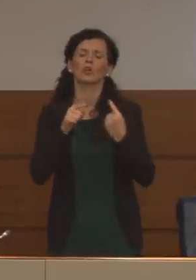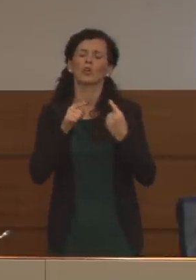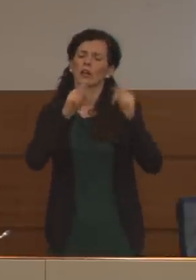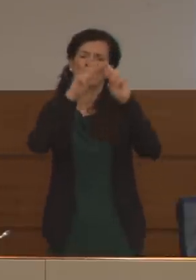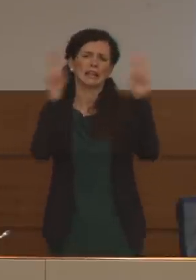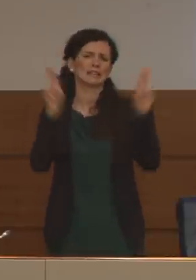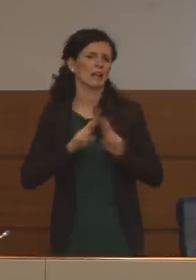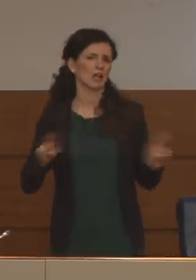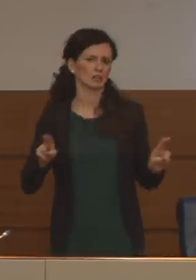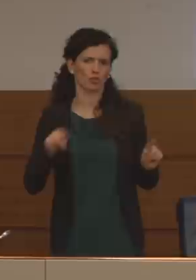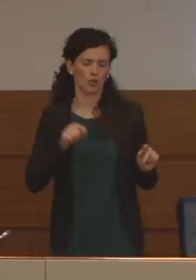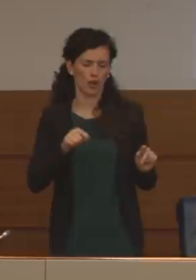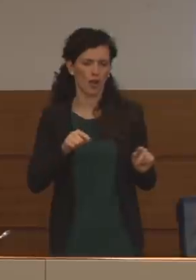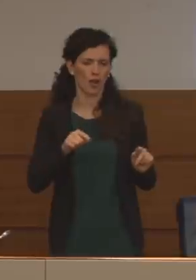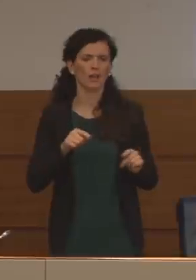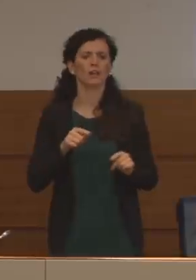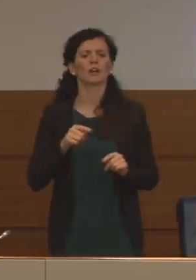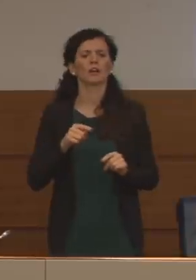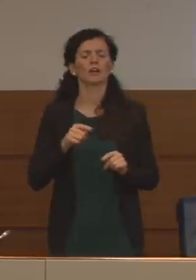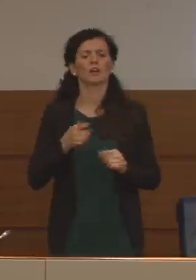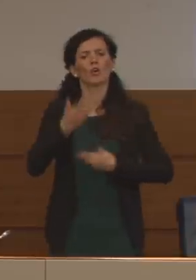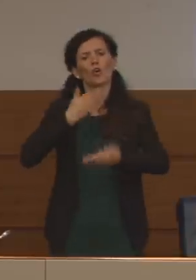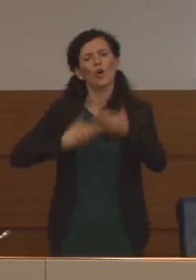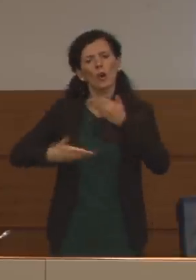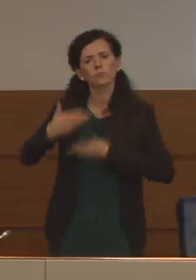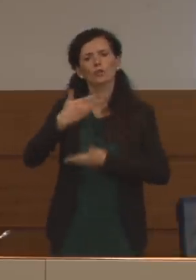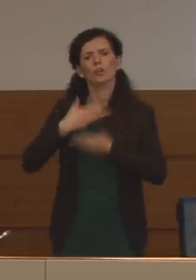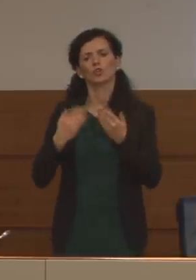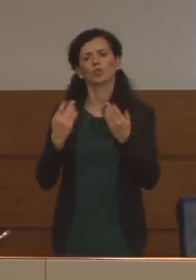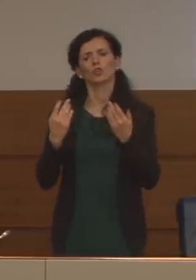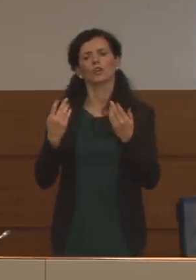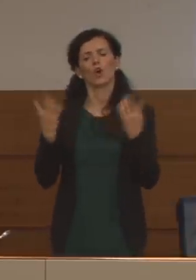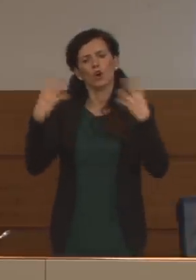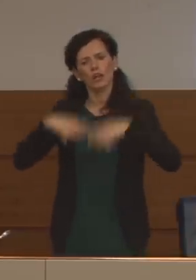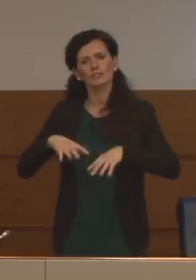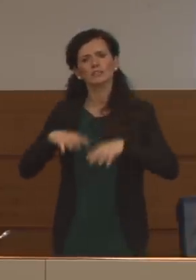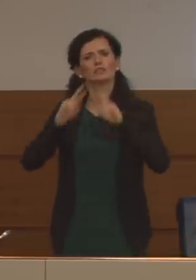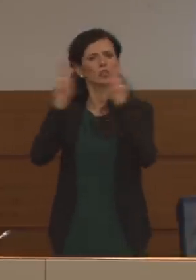abbiamo una continua collaborazione con le organizzazioni internazionali e siamo